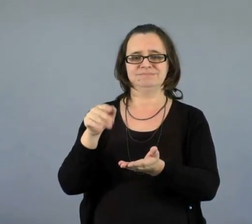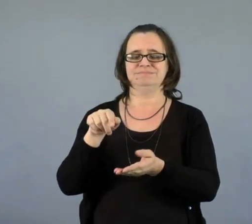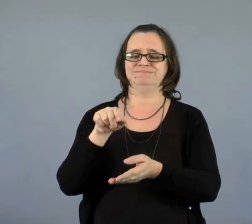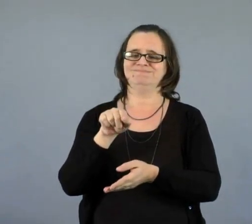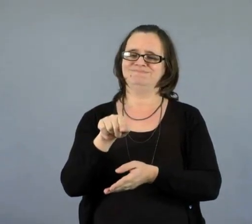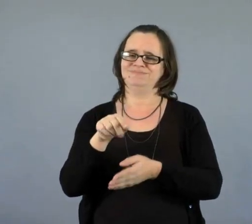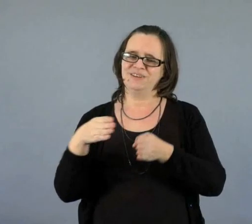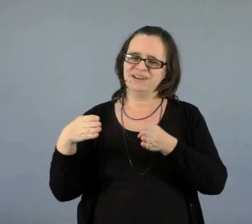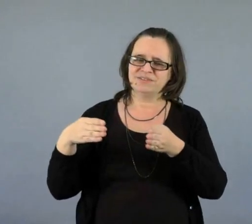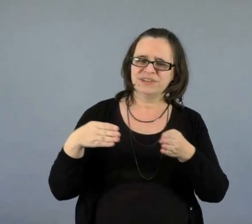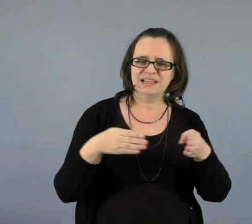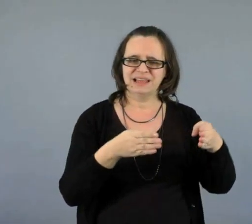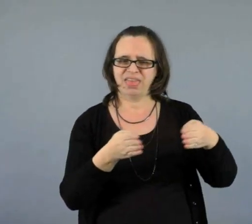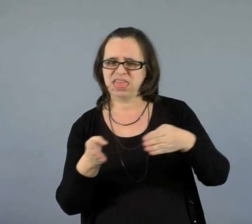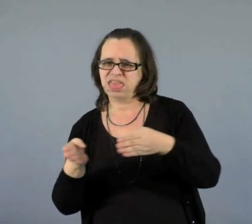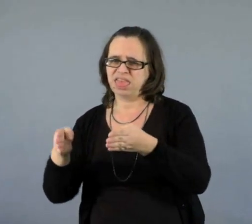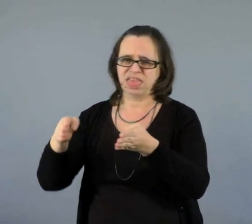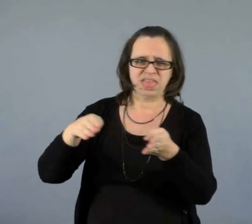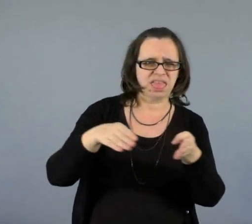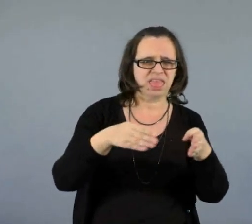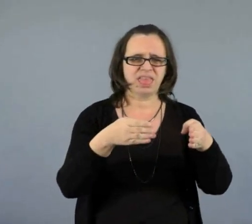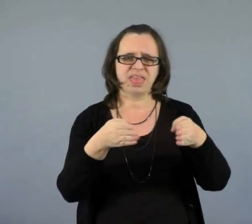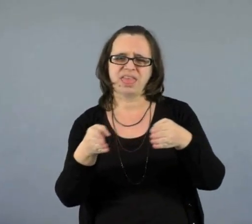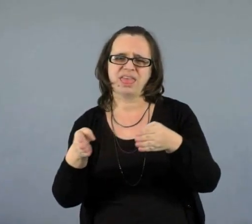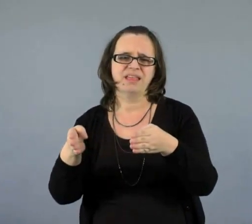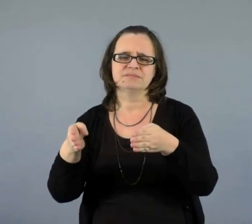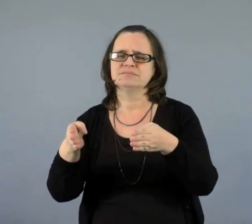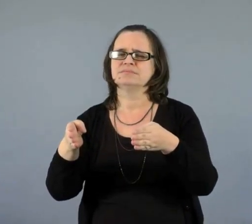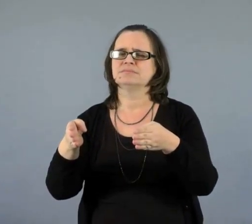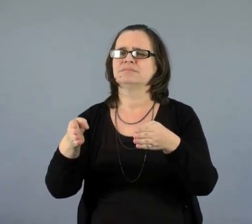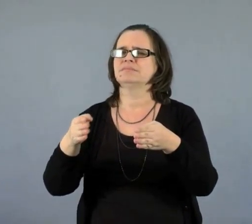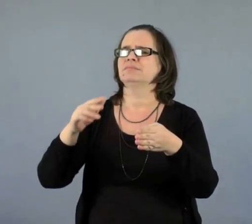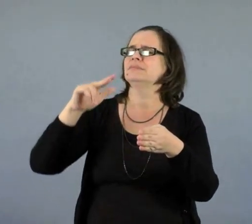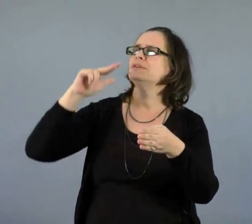krumme Wege